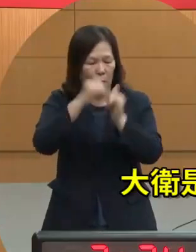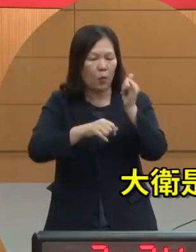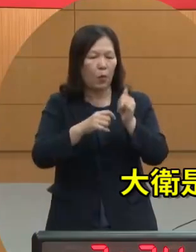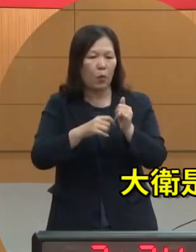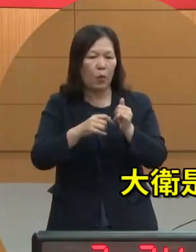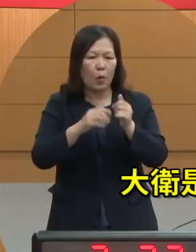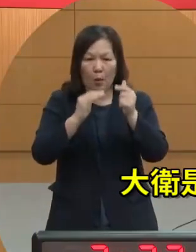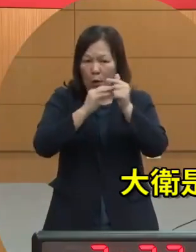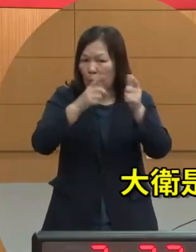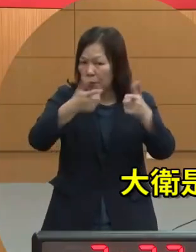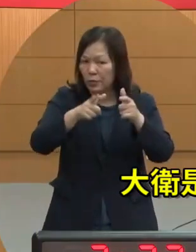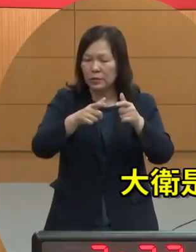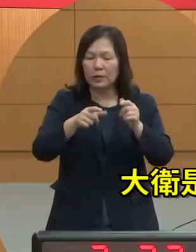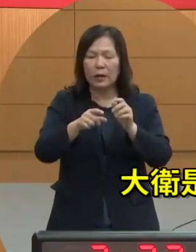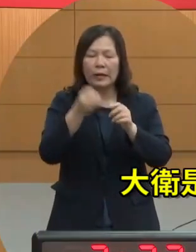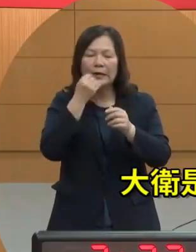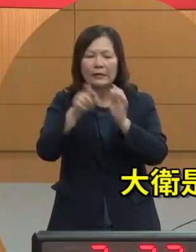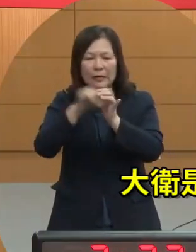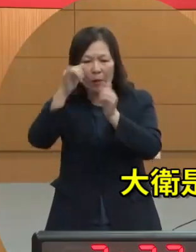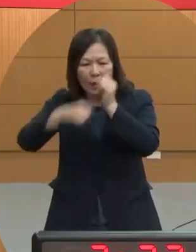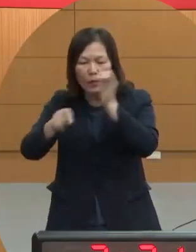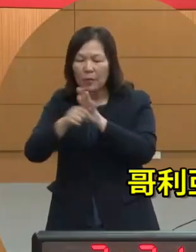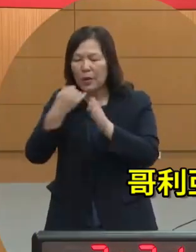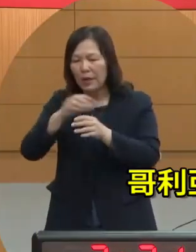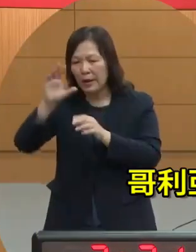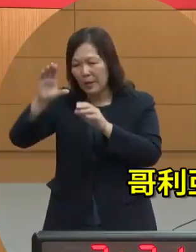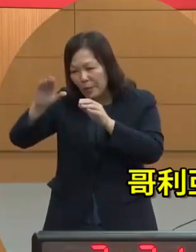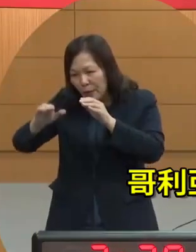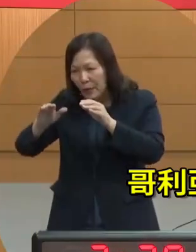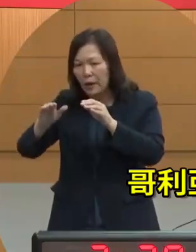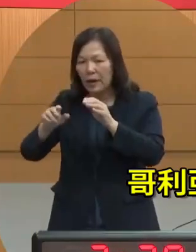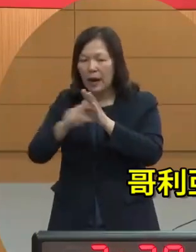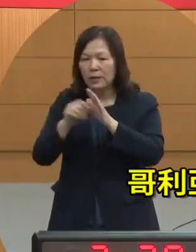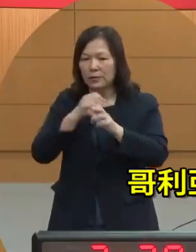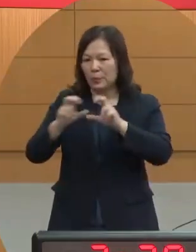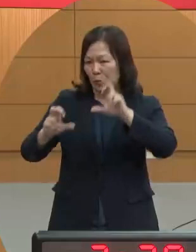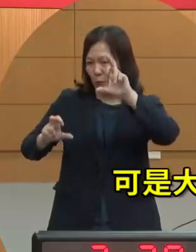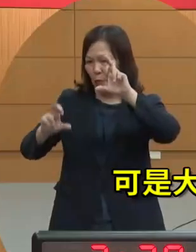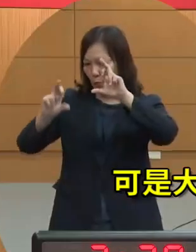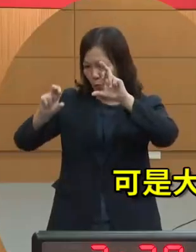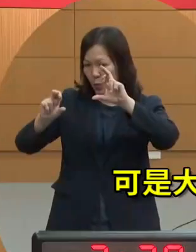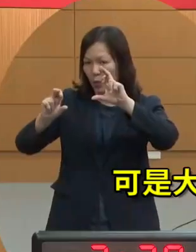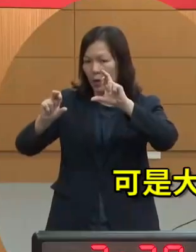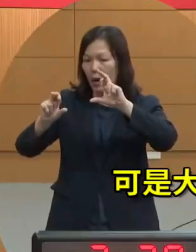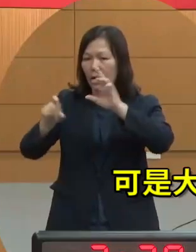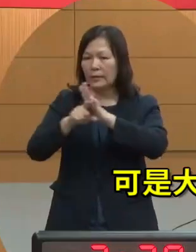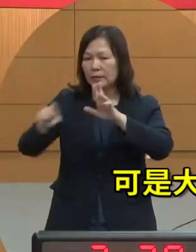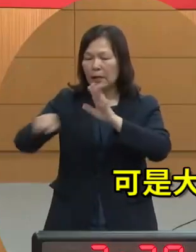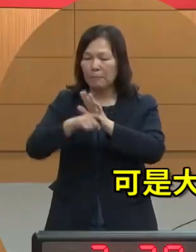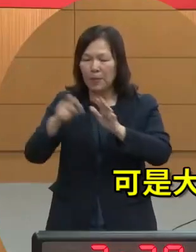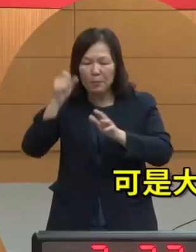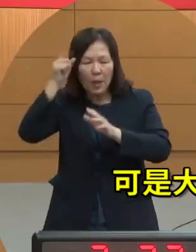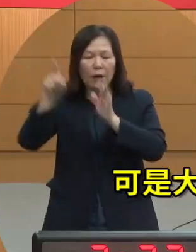大衛是一個愛矮矮的 小小的人 哥利亞是個非常非常大的巨人 可是大衛運用智慧打敗了哥利亞